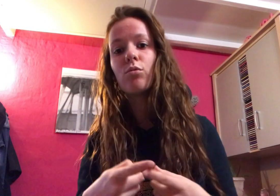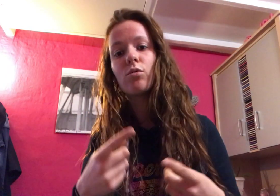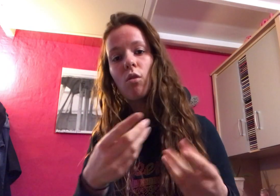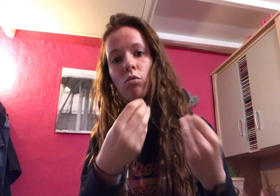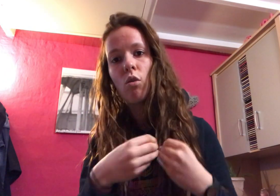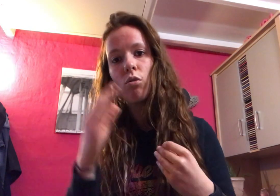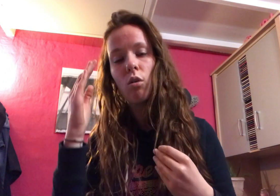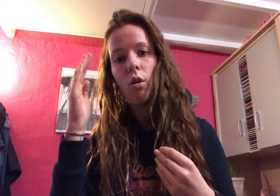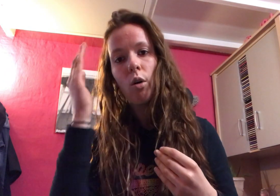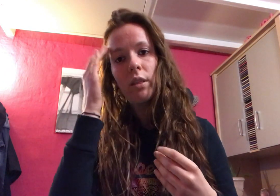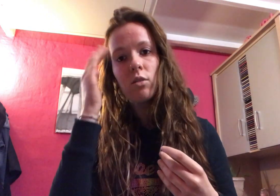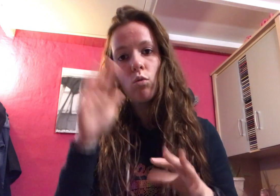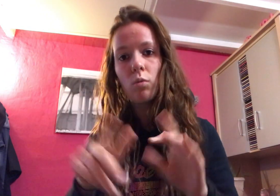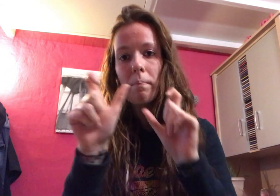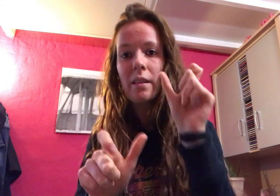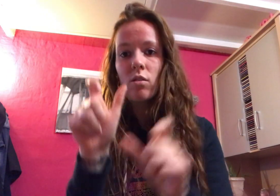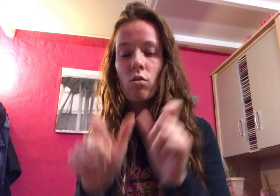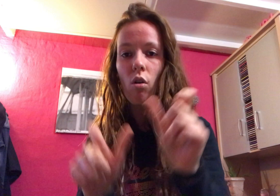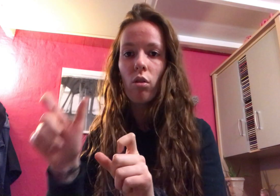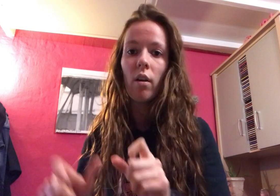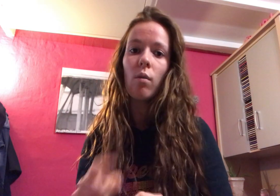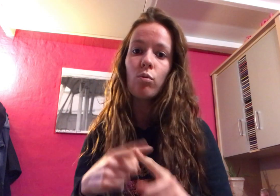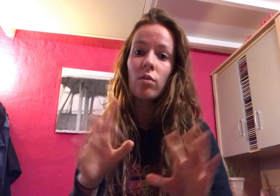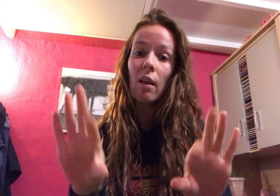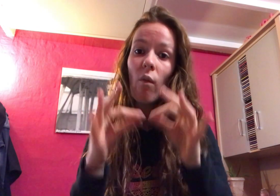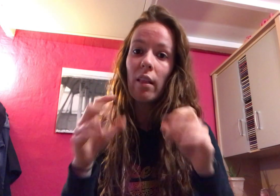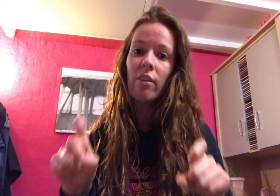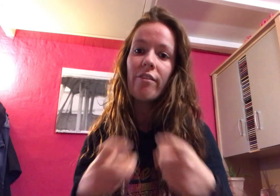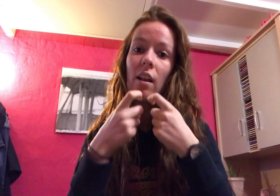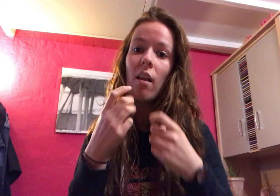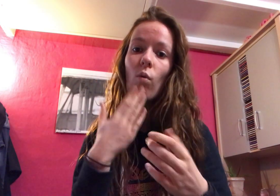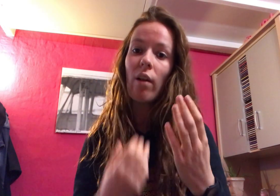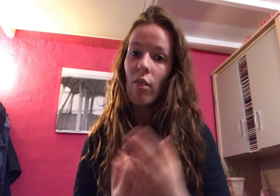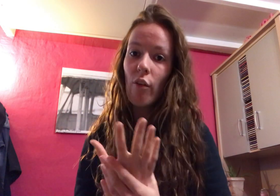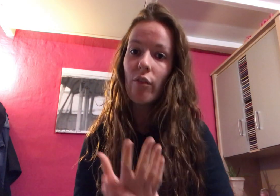Il m'a aussi permis de rencontrer des personnes et de découvrir la ville de Louvain-la-Neuve.